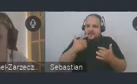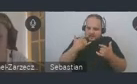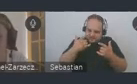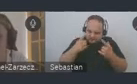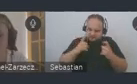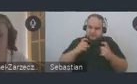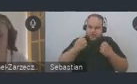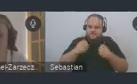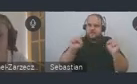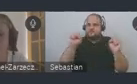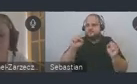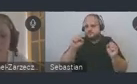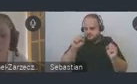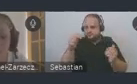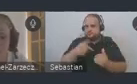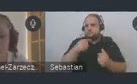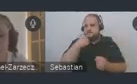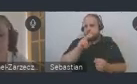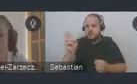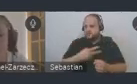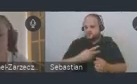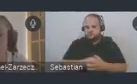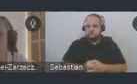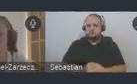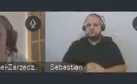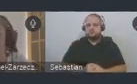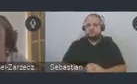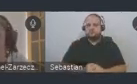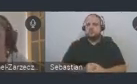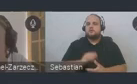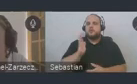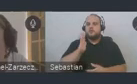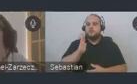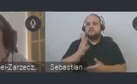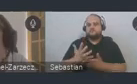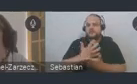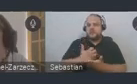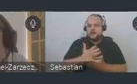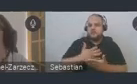Odzywamy się, zabieramy głos i każdy to robi. Potem zbieramy oczekiwania i obawy.